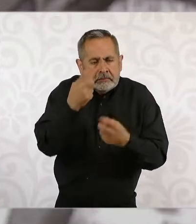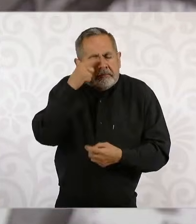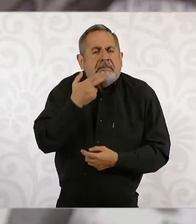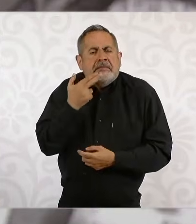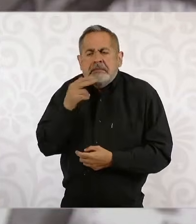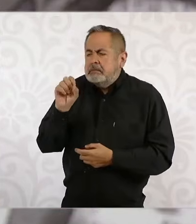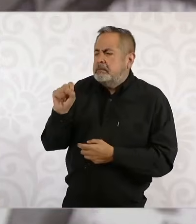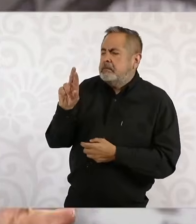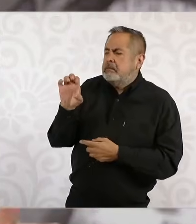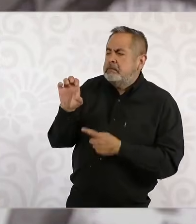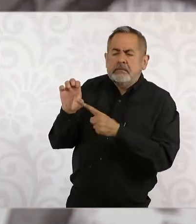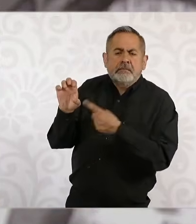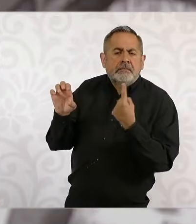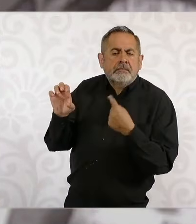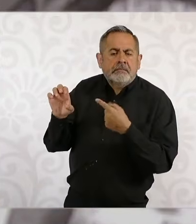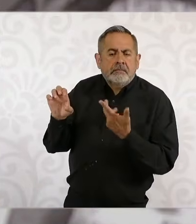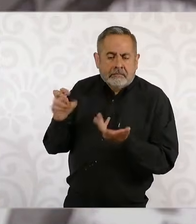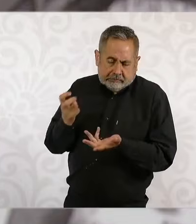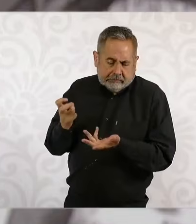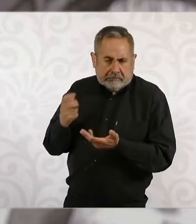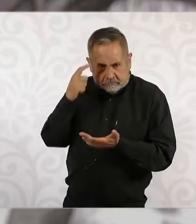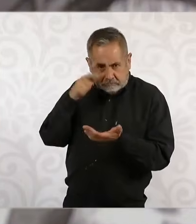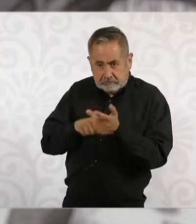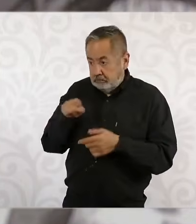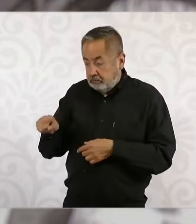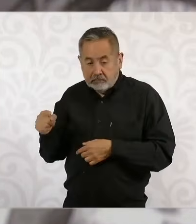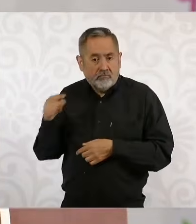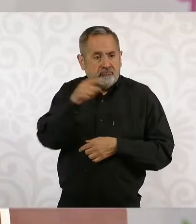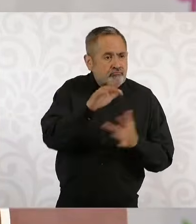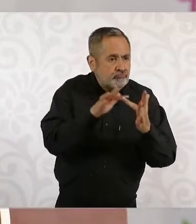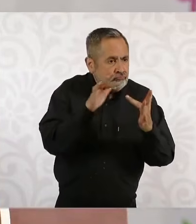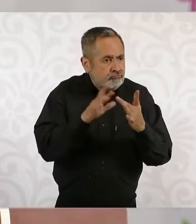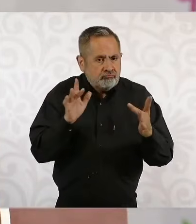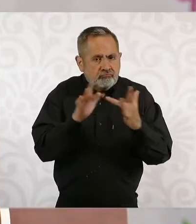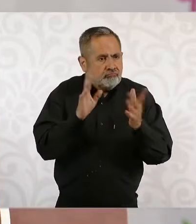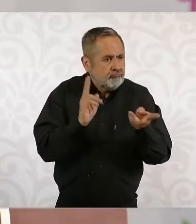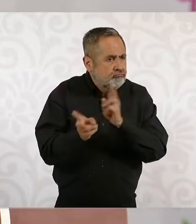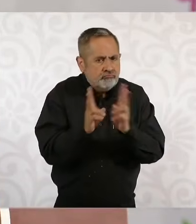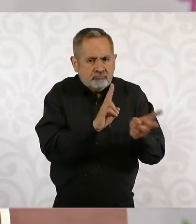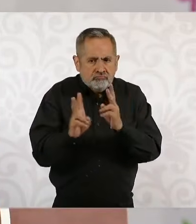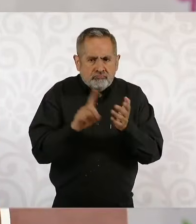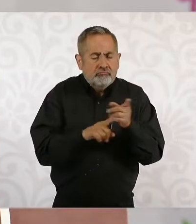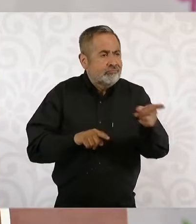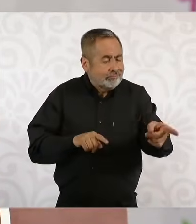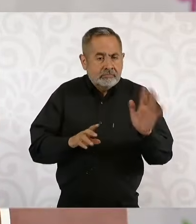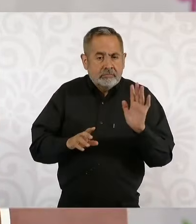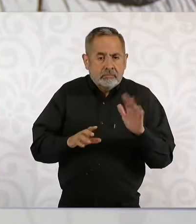Exteriores. Yo espero que eh tiene su vía. ¿Por qué? Porque tiene que ver con una oficina del